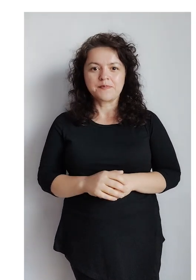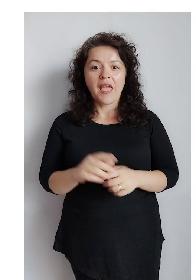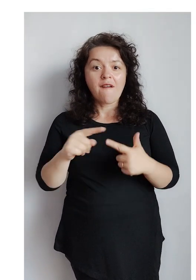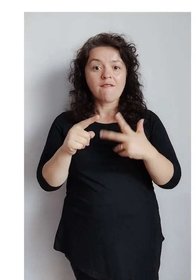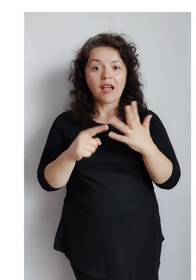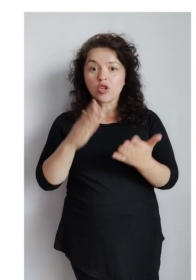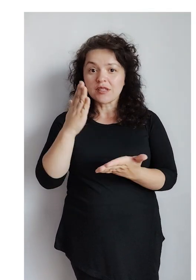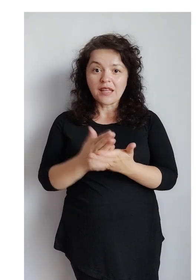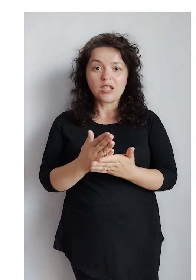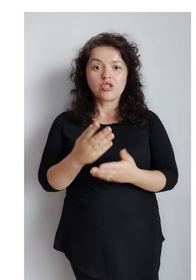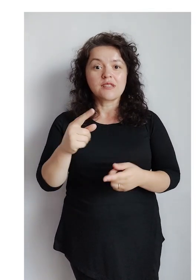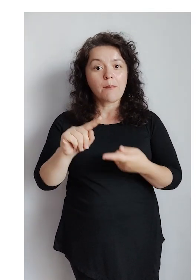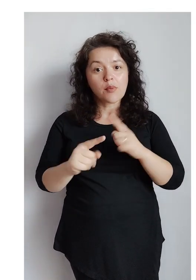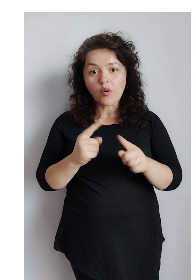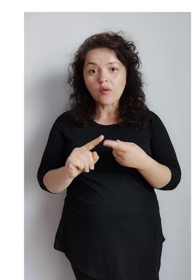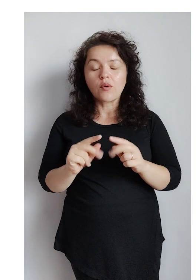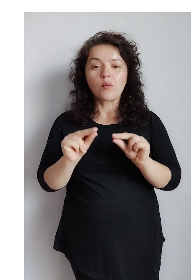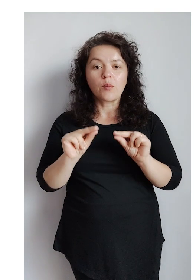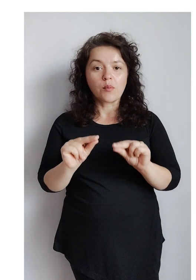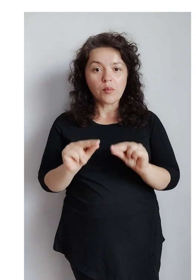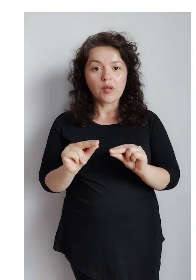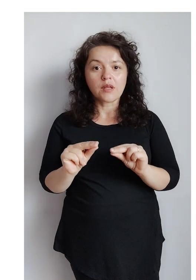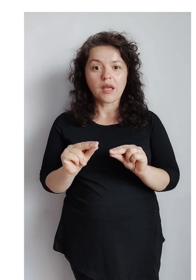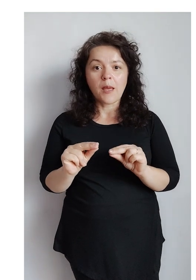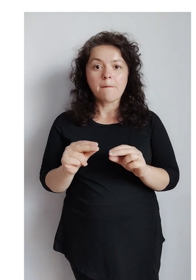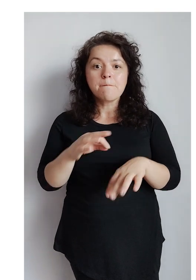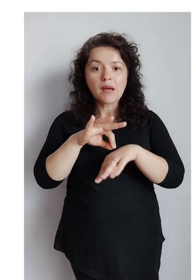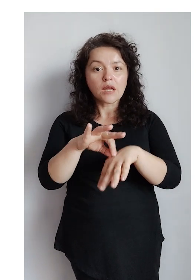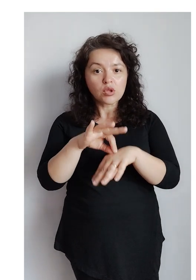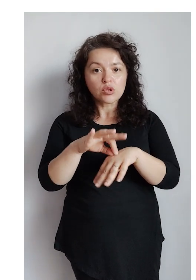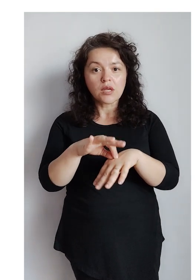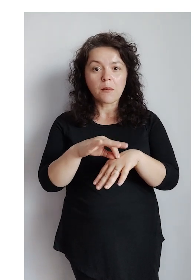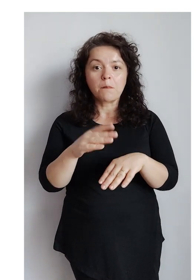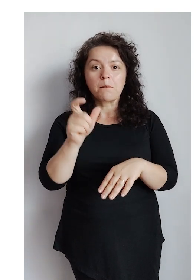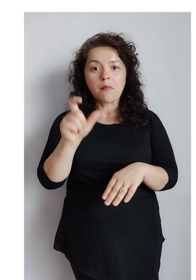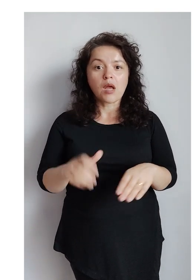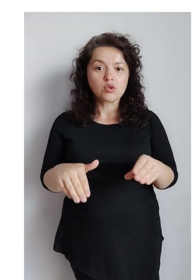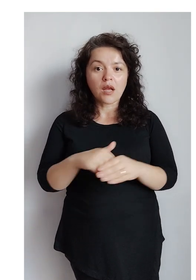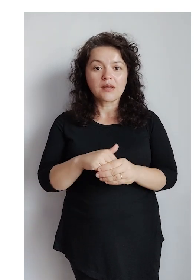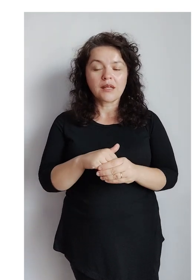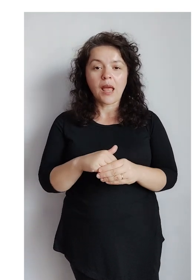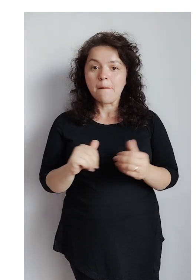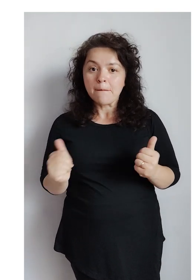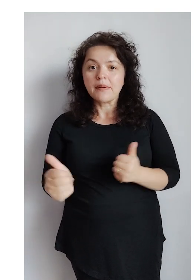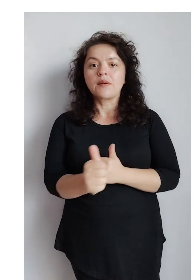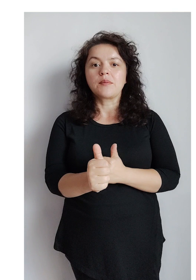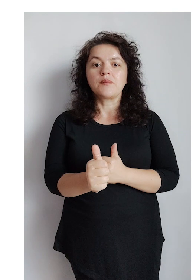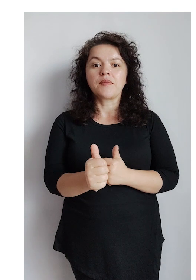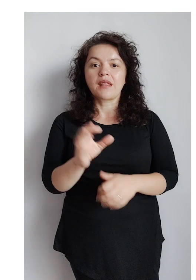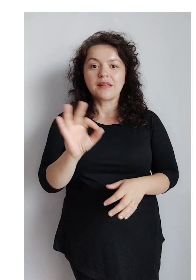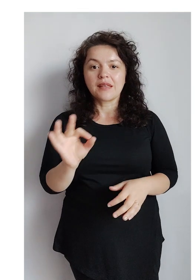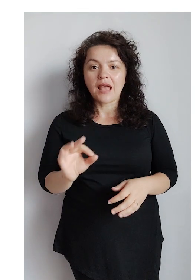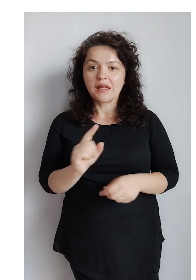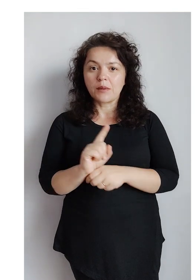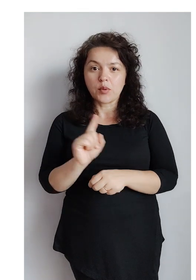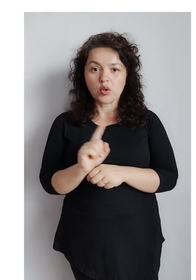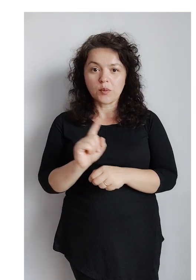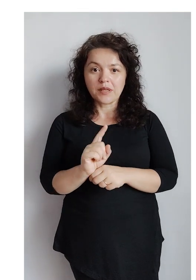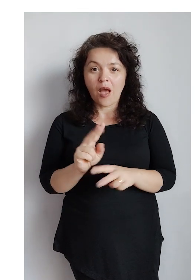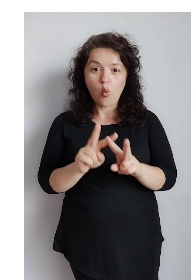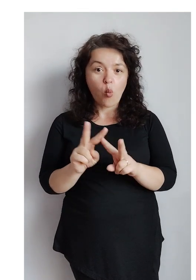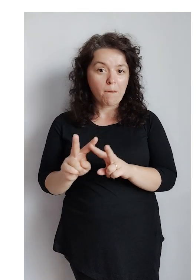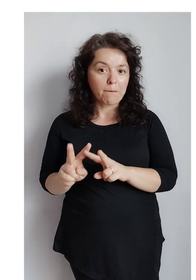Factori de decizie, politicieni, profesori și deascări, menegeri, personalul din prima linie, designer de produse și web